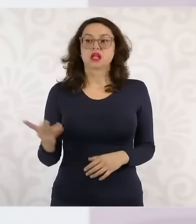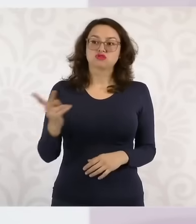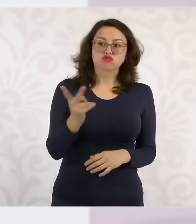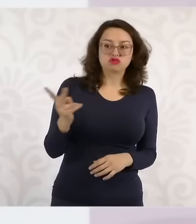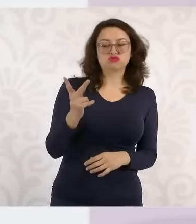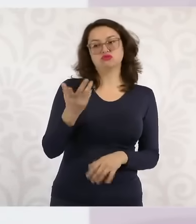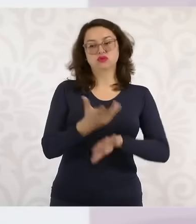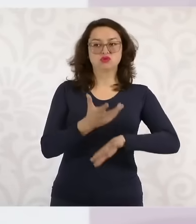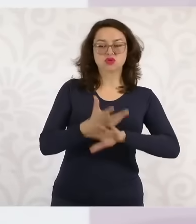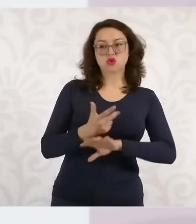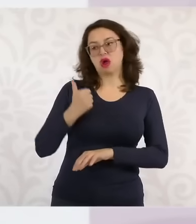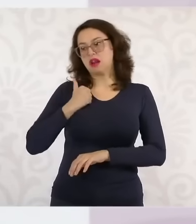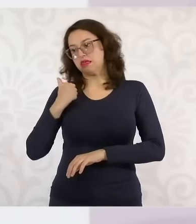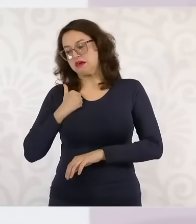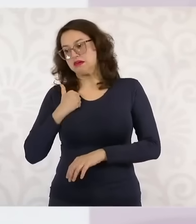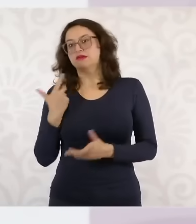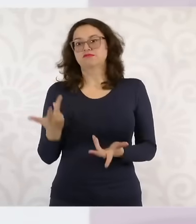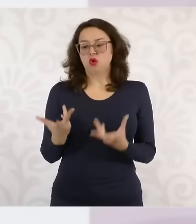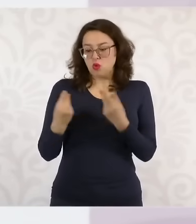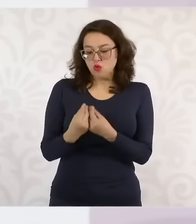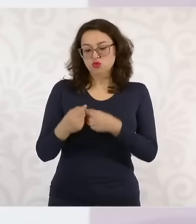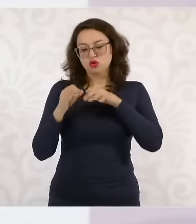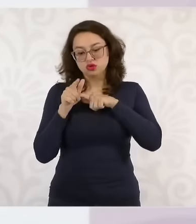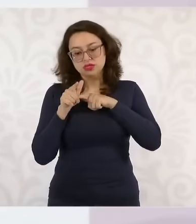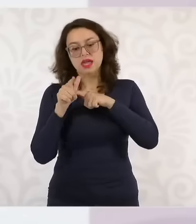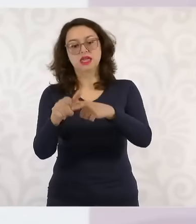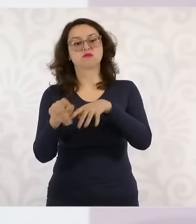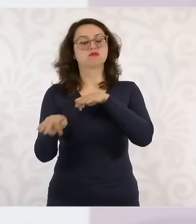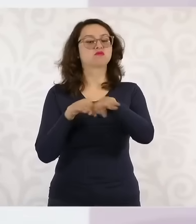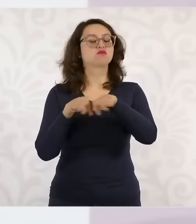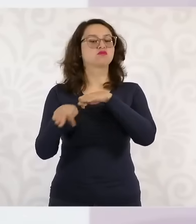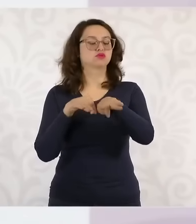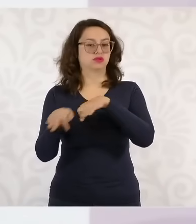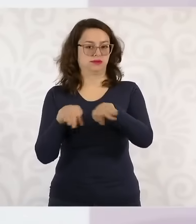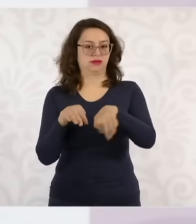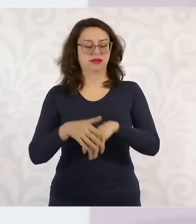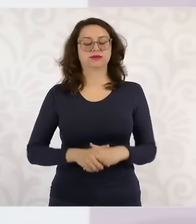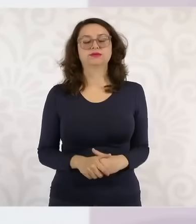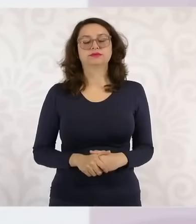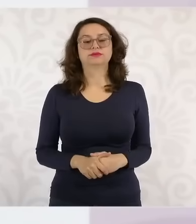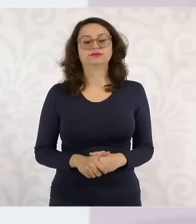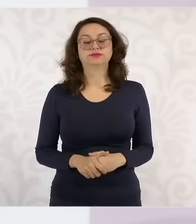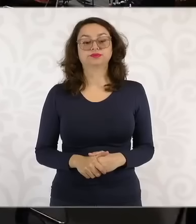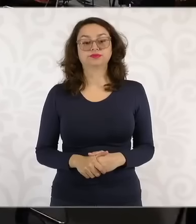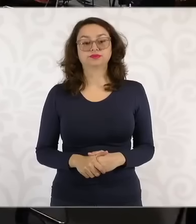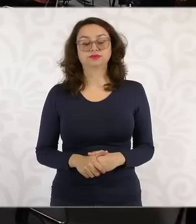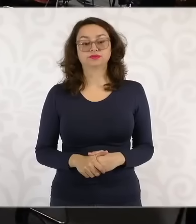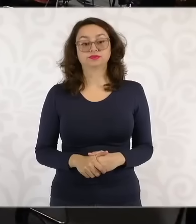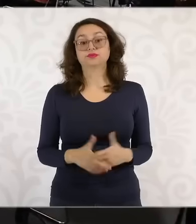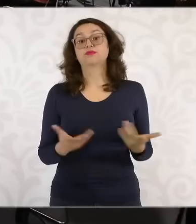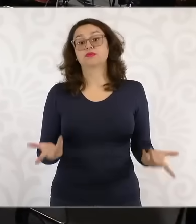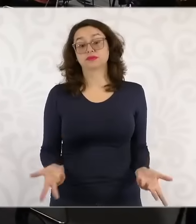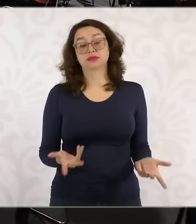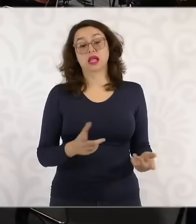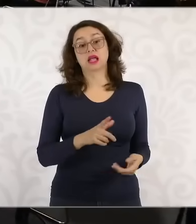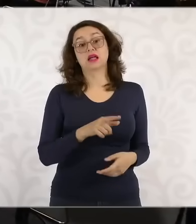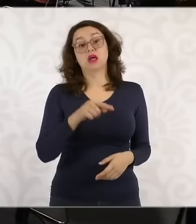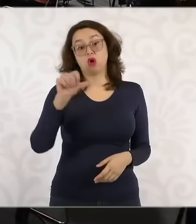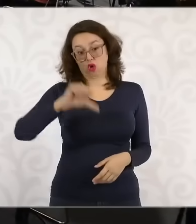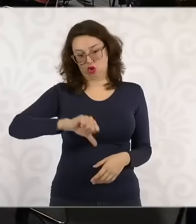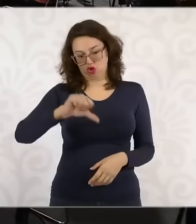ver cómo seguimos trabajando juntos eh los tres países. previo a su retorno, este mismo viernes